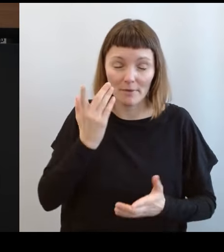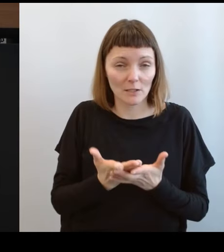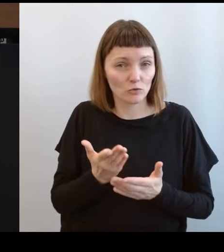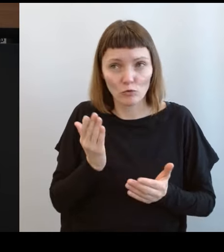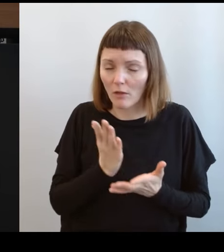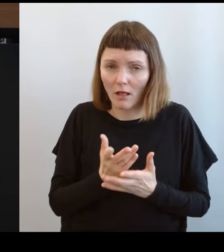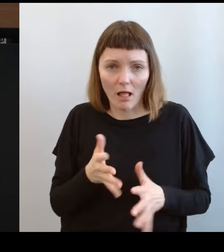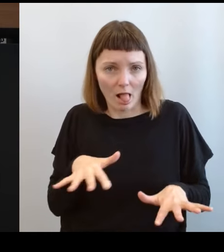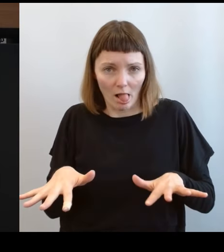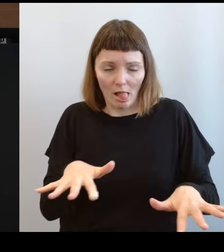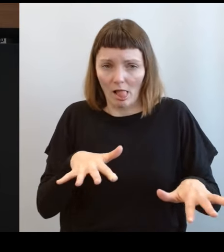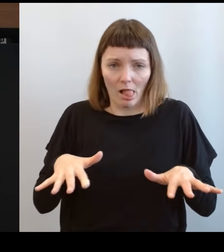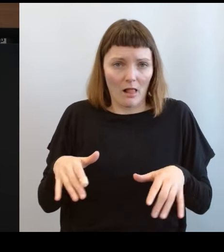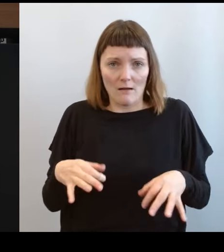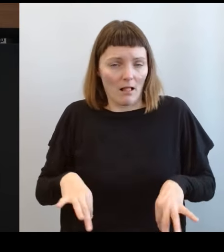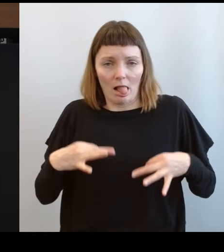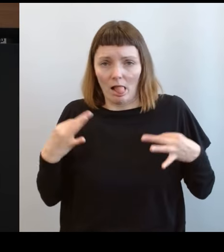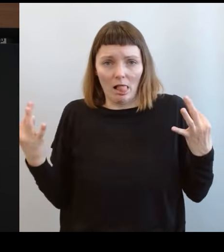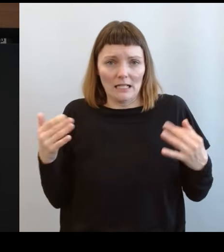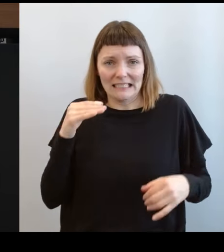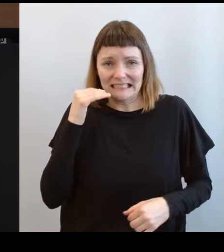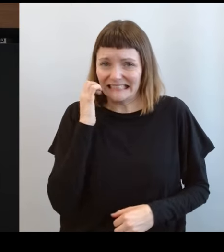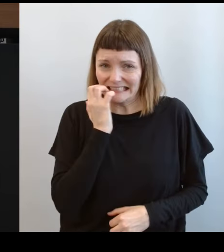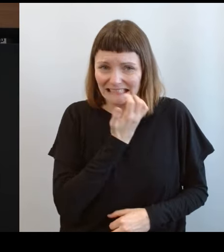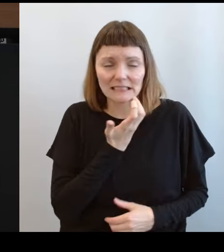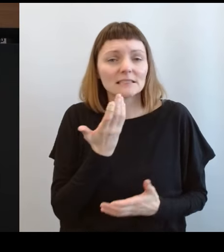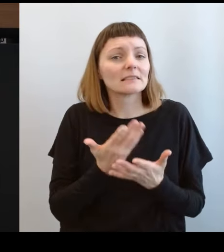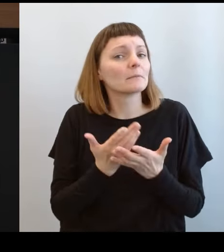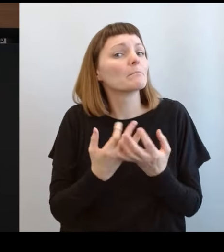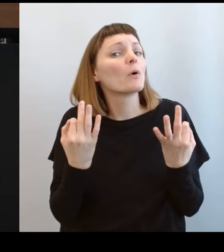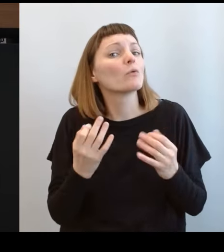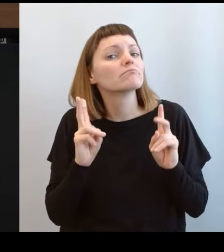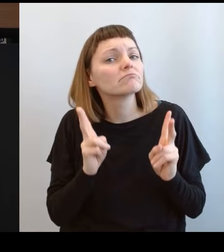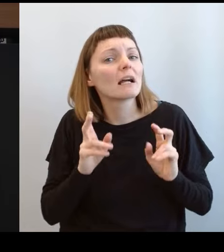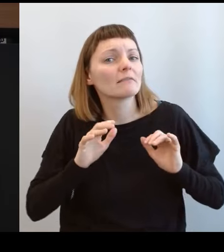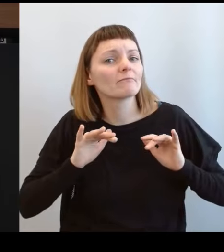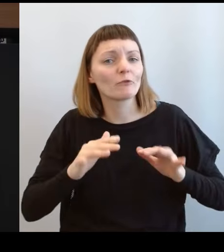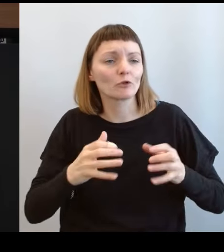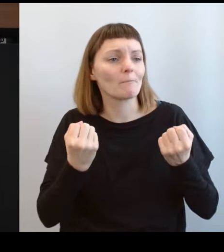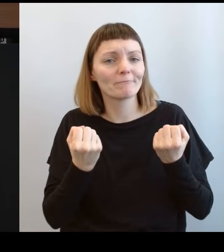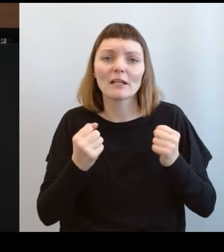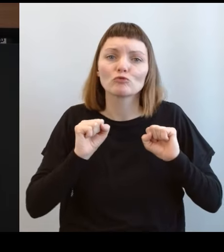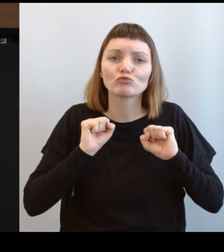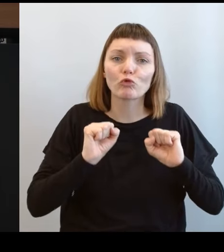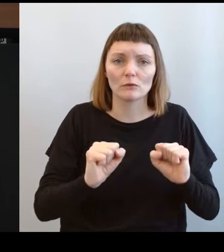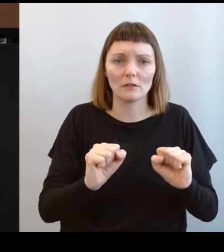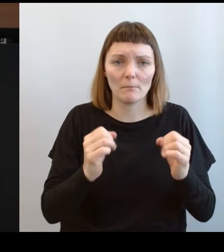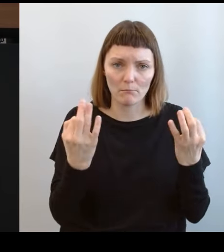Schutzmechanismus und deshalb ist es für uns wichtig und war es auch wichtig und deshalb haben wir die Index, die